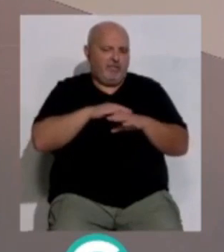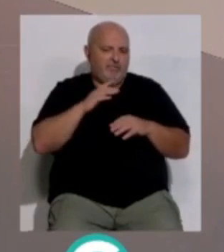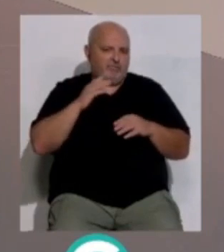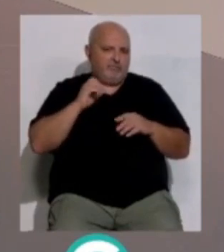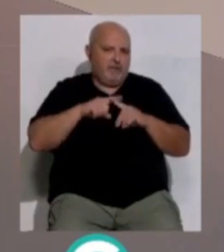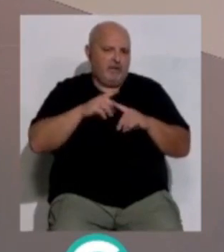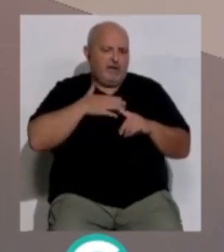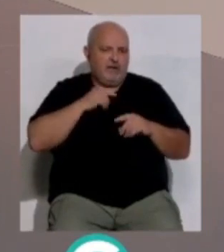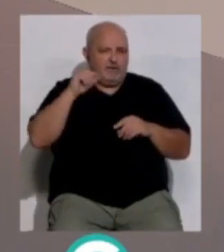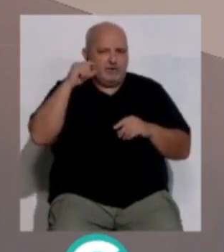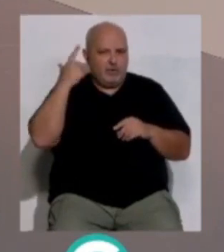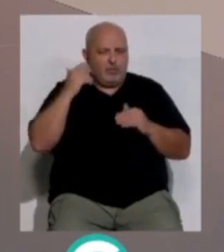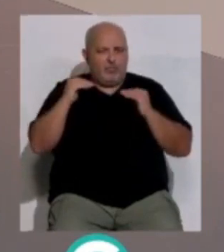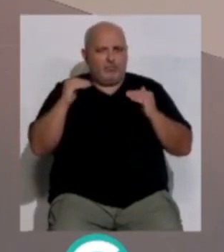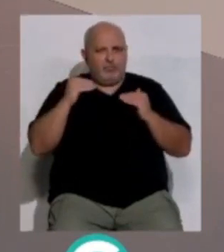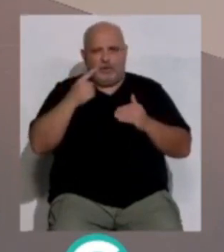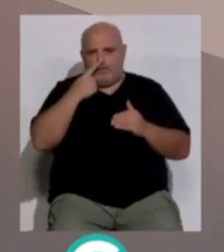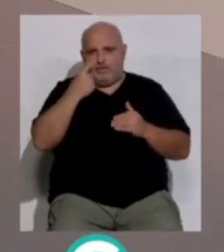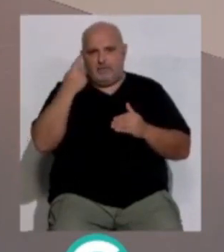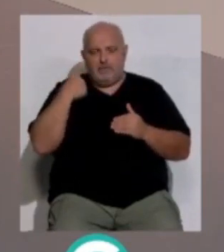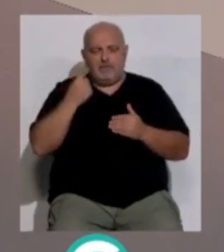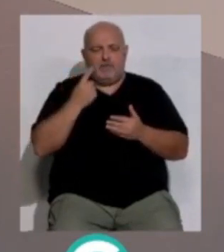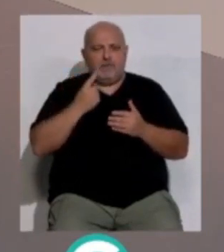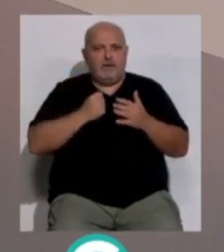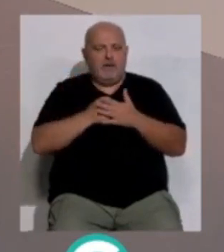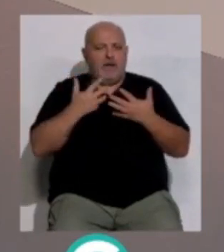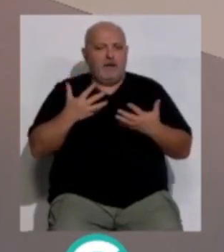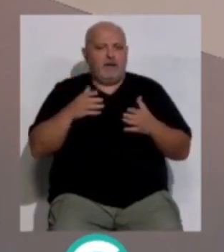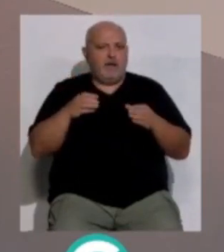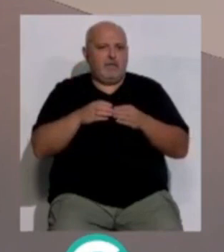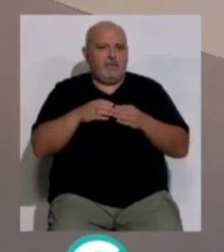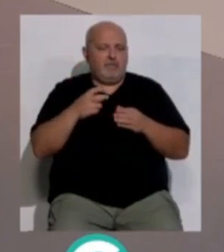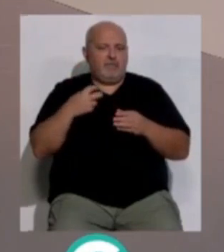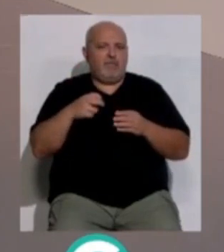del Girona de mitchell la pasada Campaña debutando en la máxima categoría del fútbol español y esta